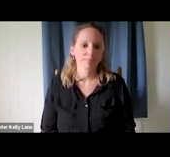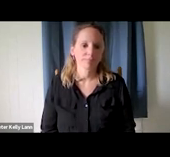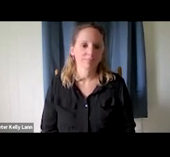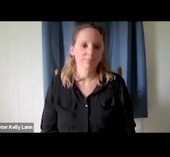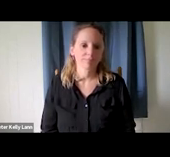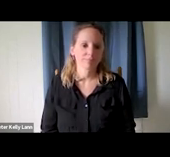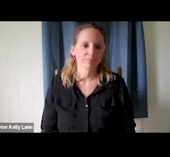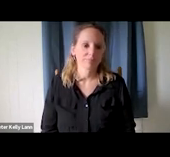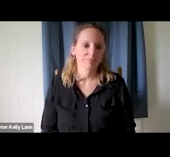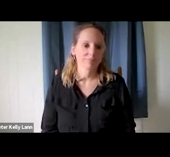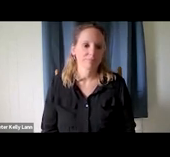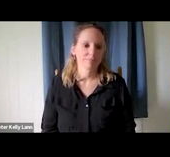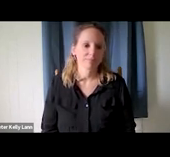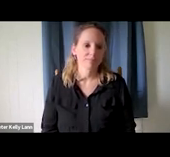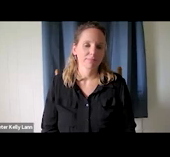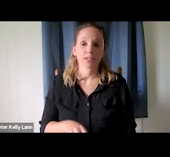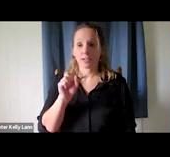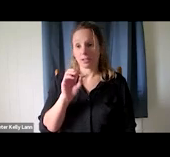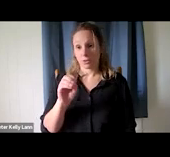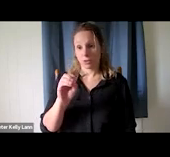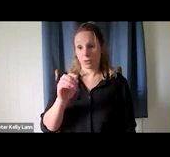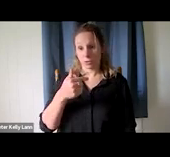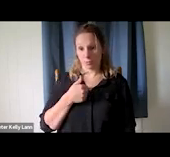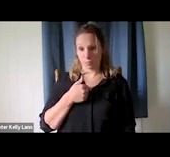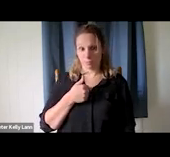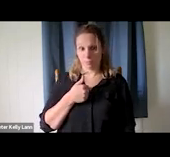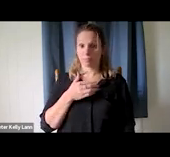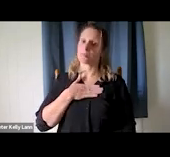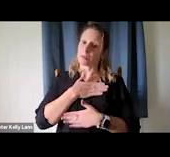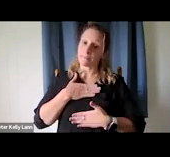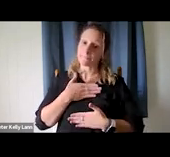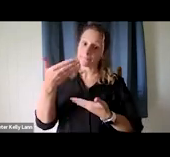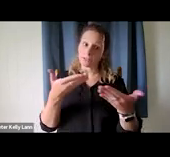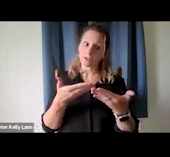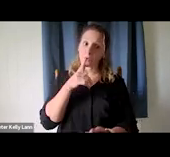¡Bienvenidos! Ahora es un placer presentarles a Dorrine Gross,